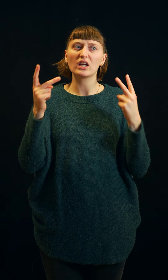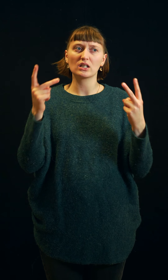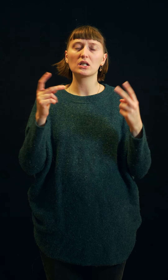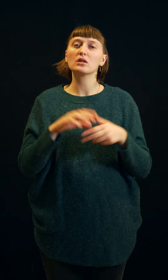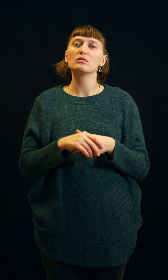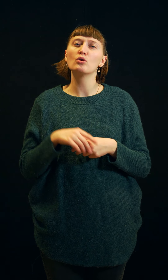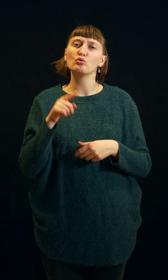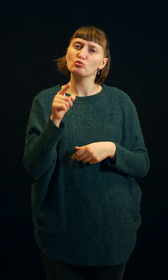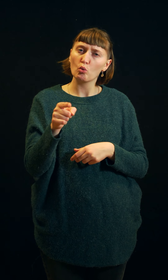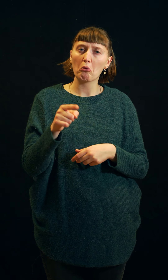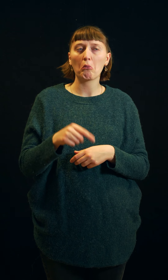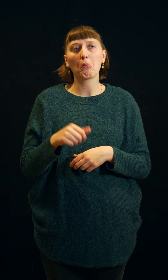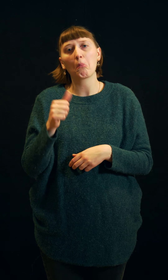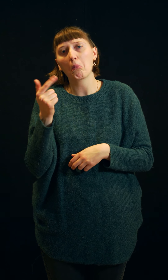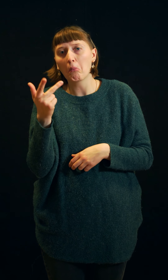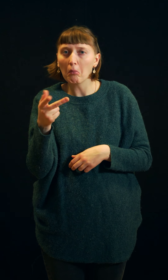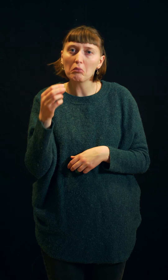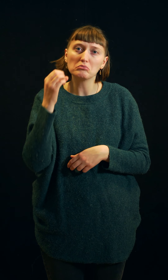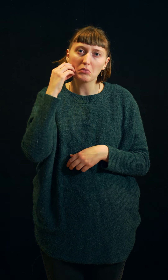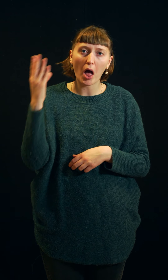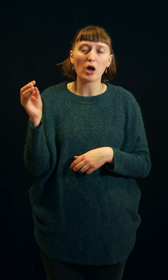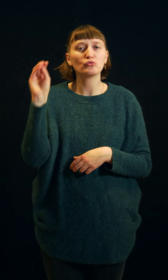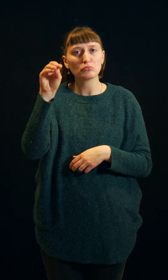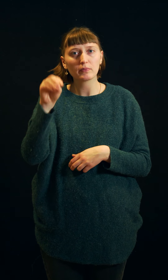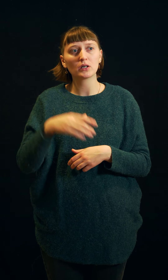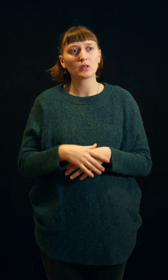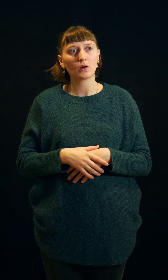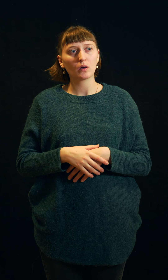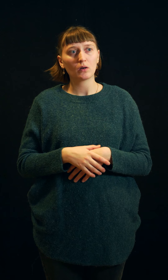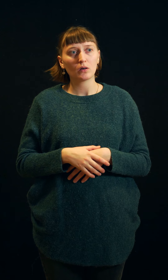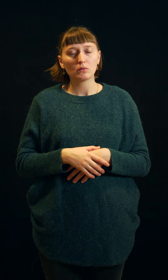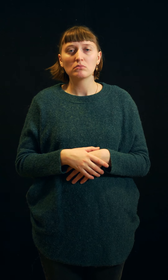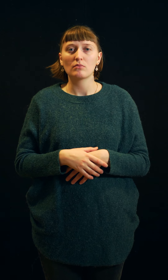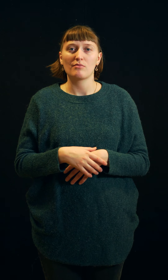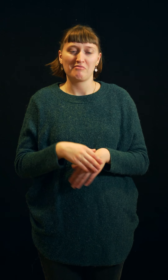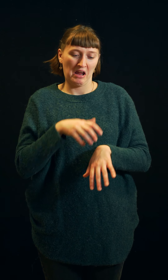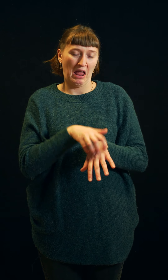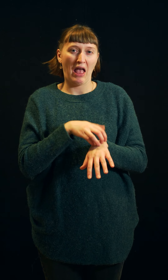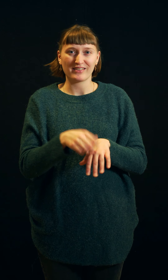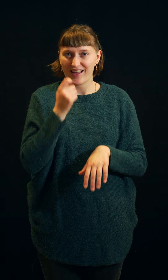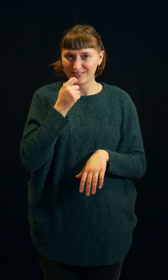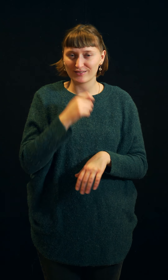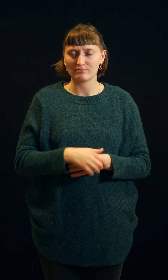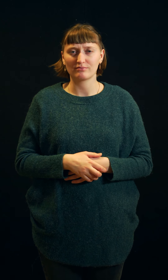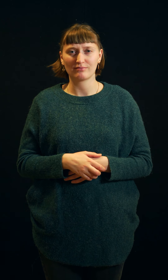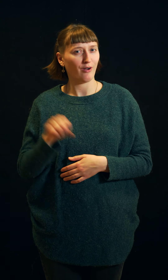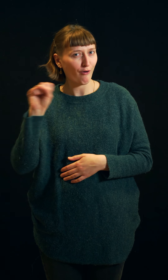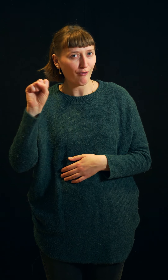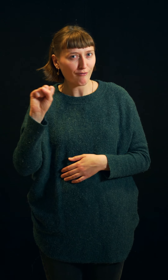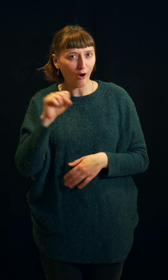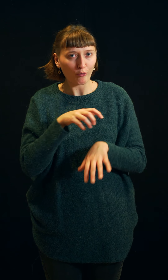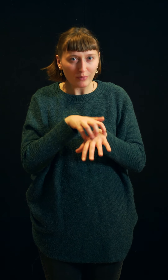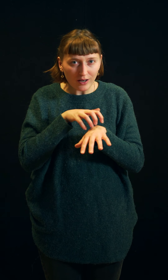aber einzig relevant, wie du Tage später vor mir Käse isst.